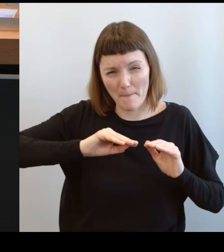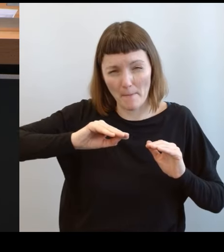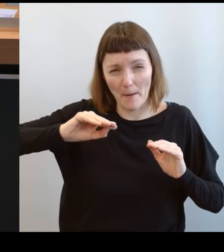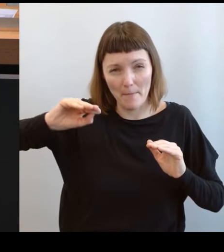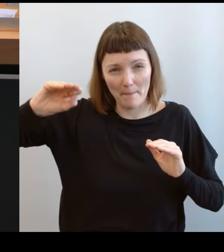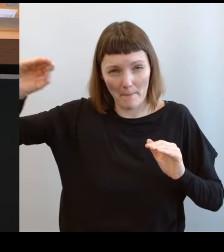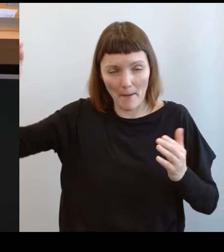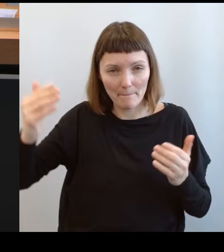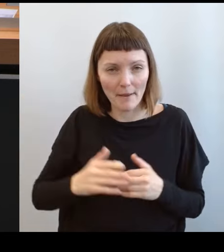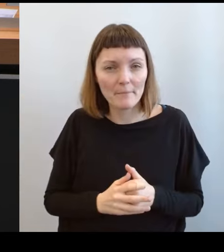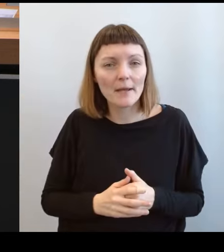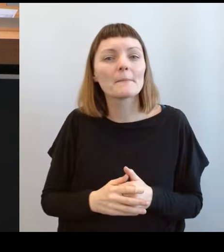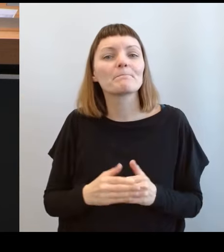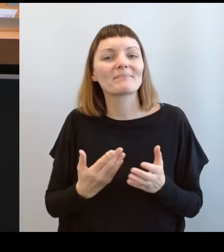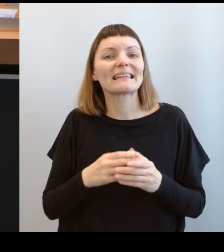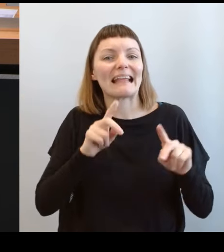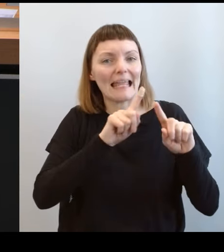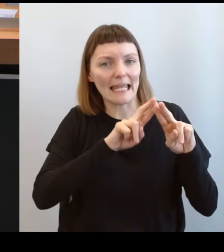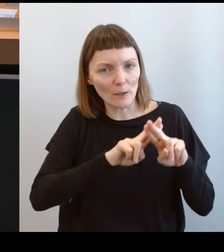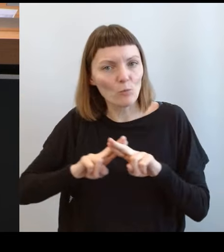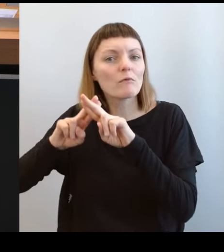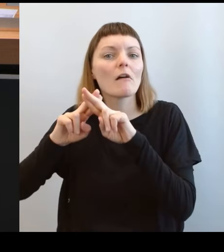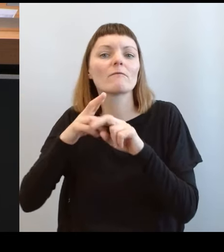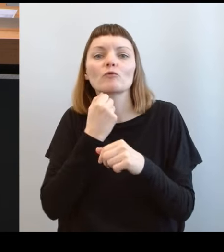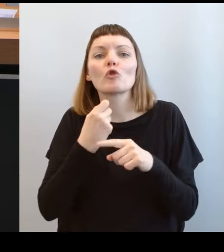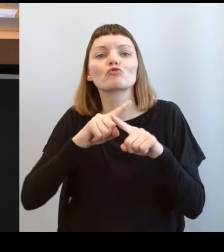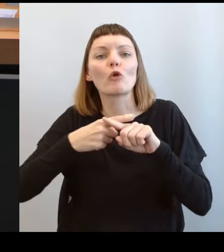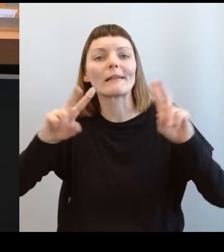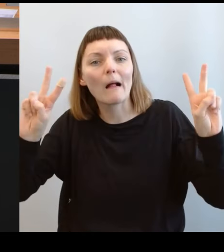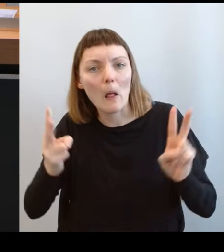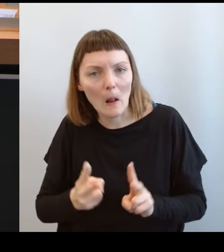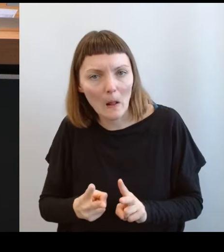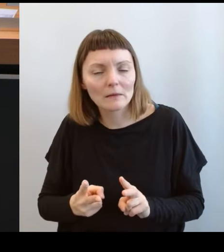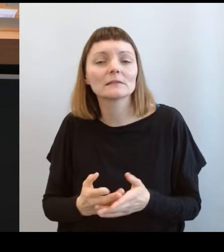Geheimplan, meine Damen und Herren, sondern klare Absicht.(Beifall)